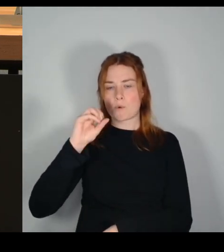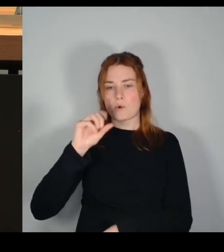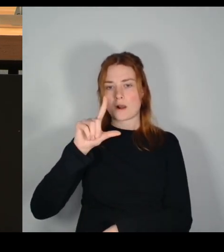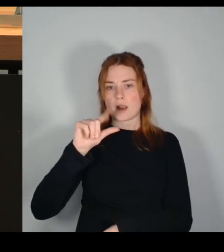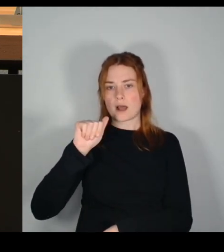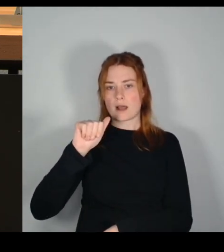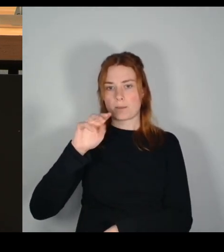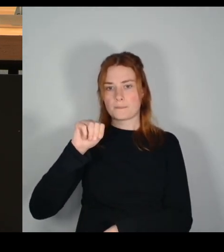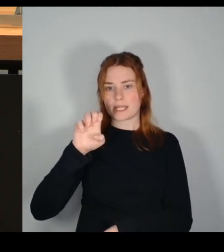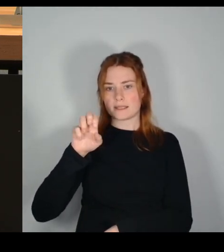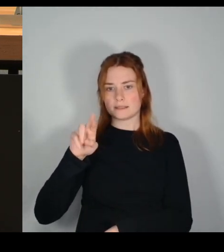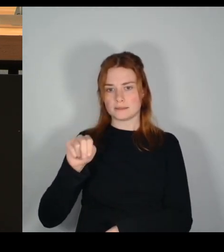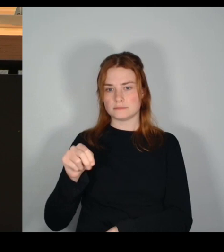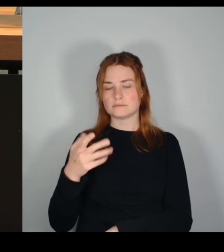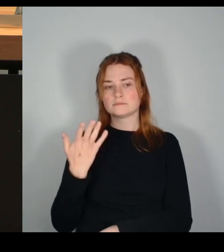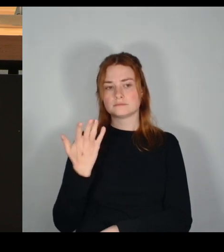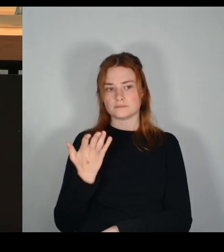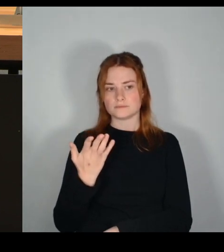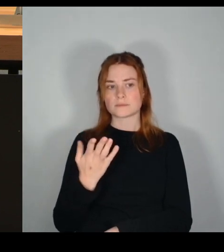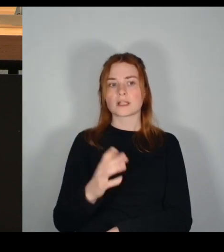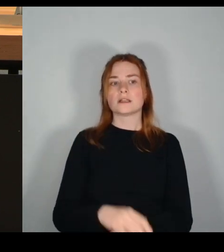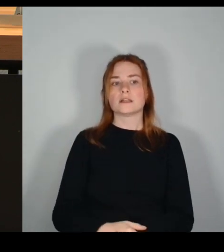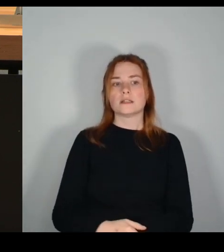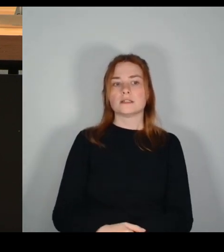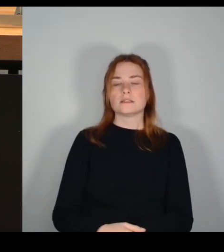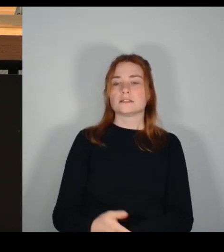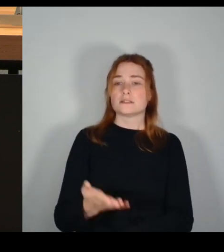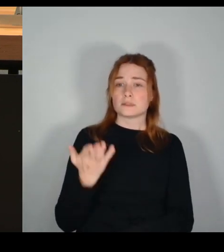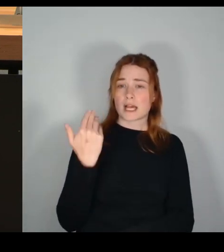Es erinnert daran, dass sich diese Völker des Irans